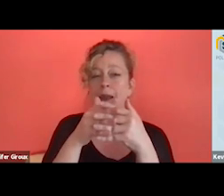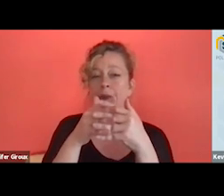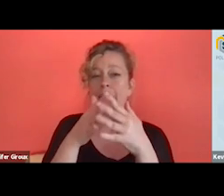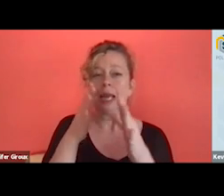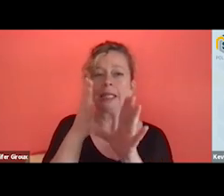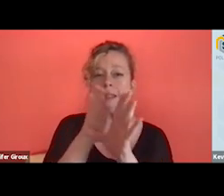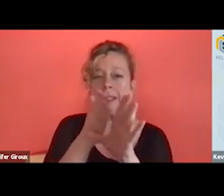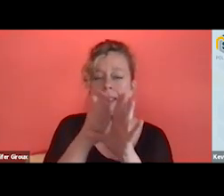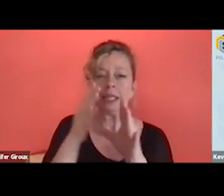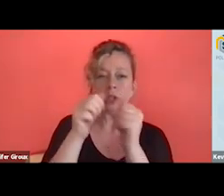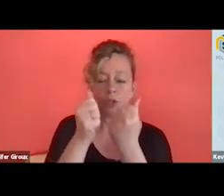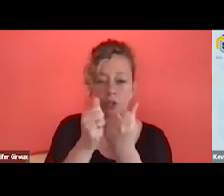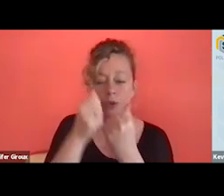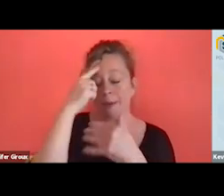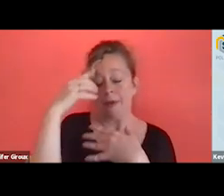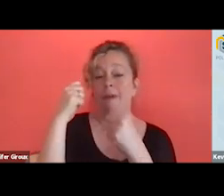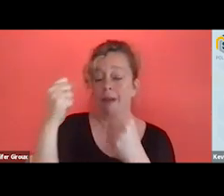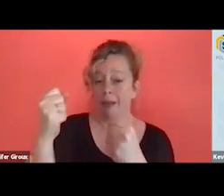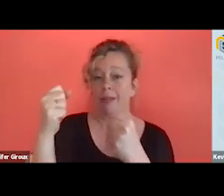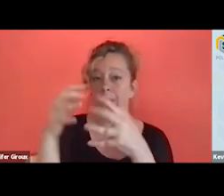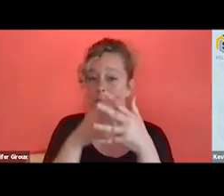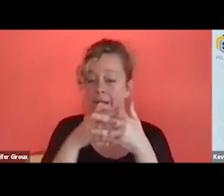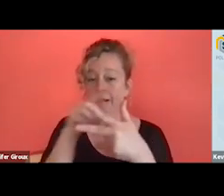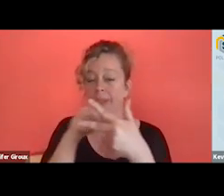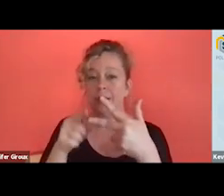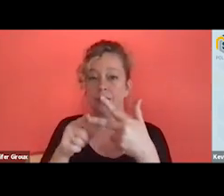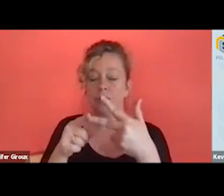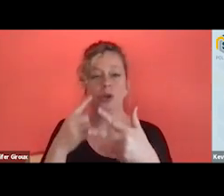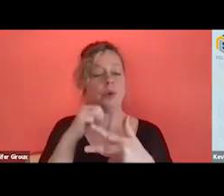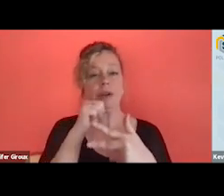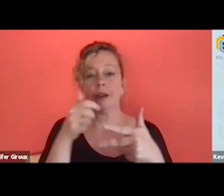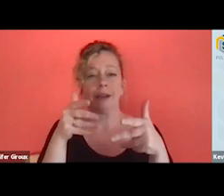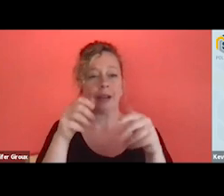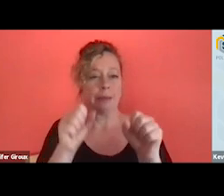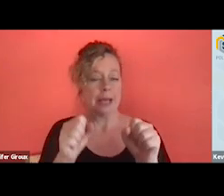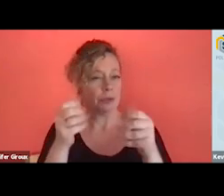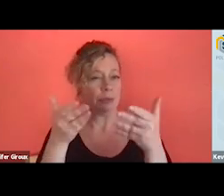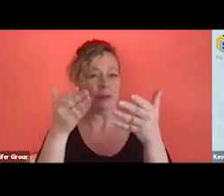y uno de Salud Mental America. Y aunque no podremos proporcionarles todas las estadísticas de esta diapositiva,